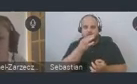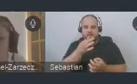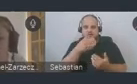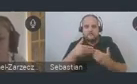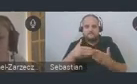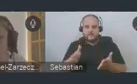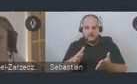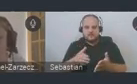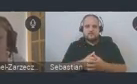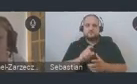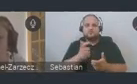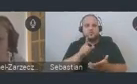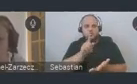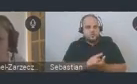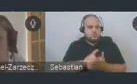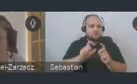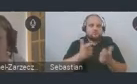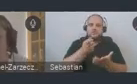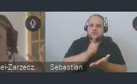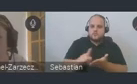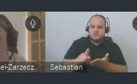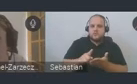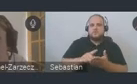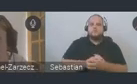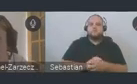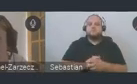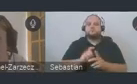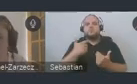Co się udało? Co się nie udało? Co było trudne? Co było najciekawsze?